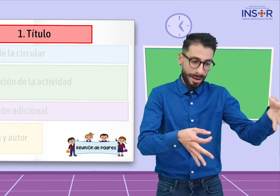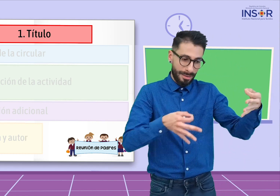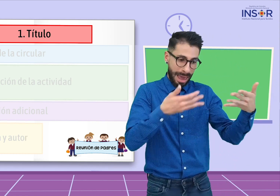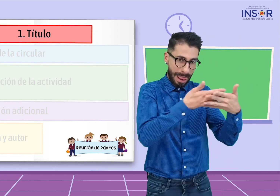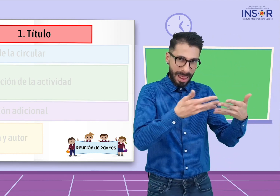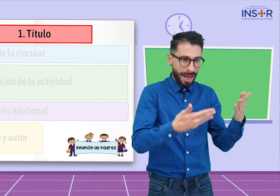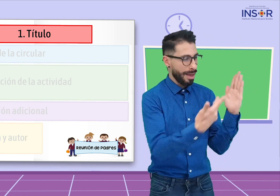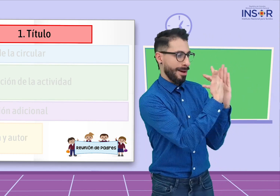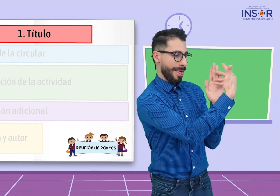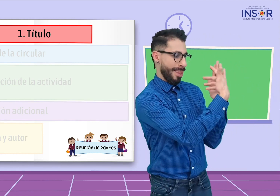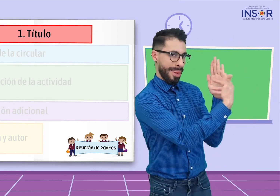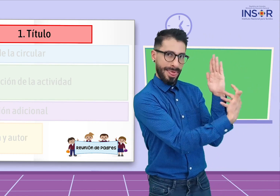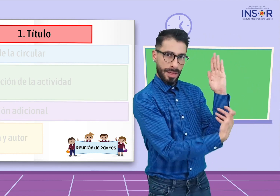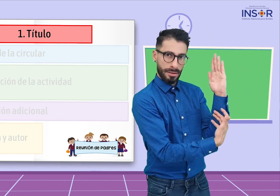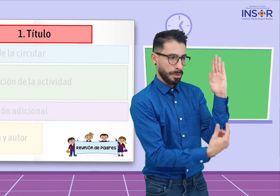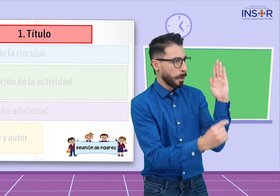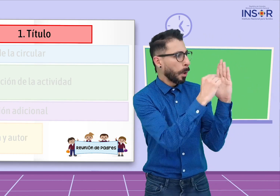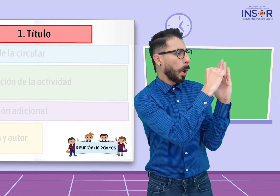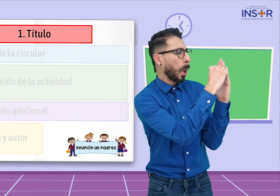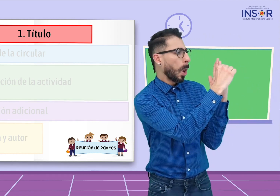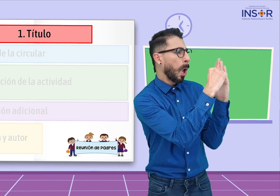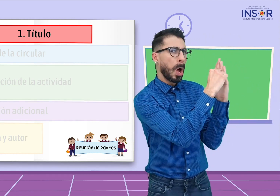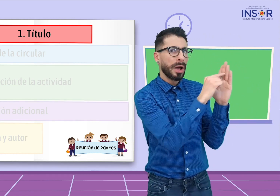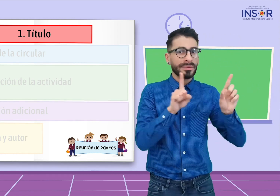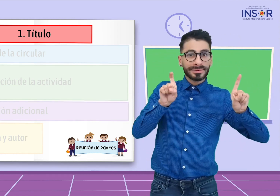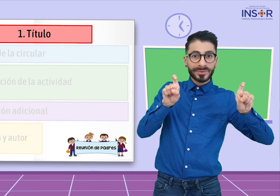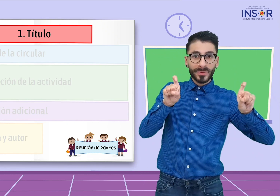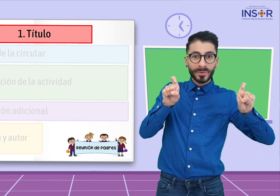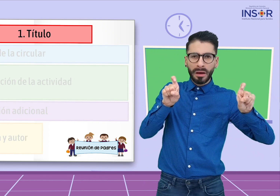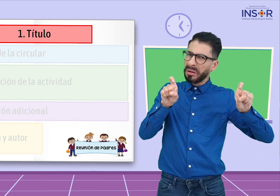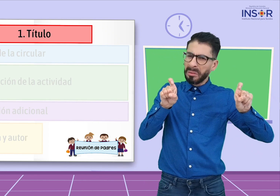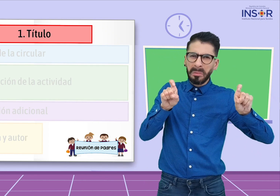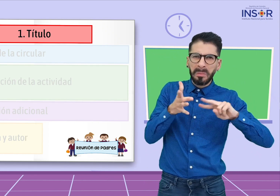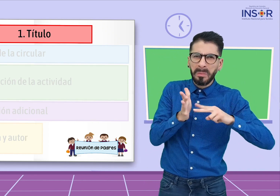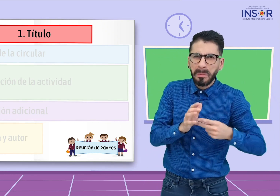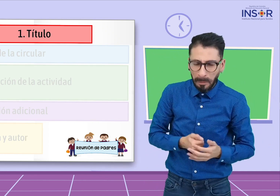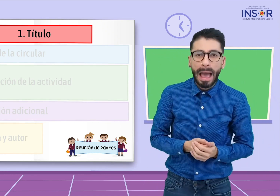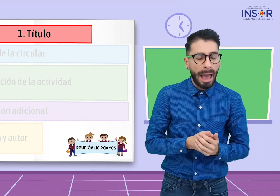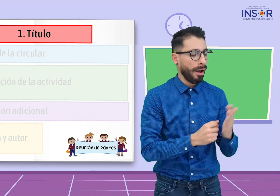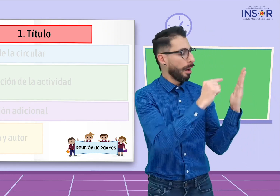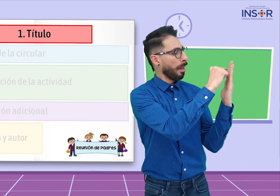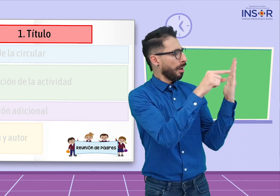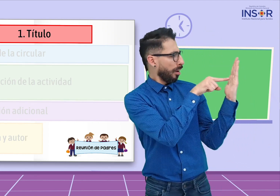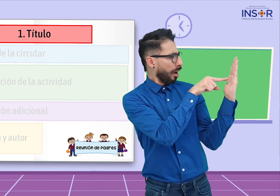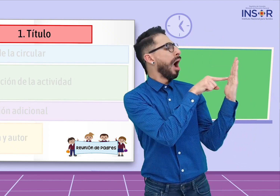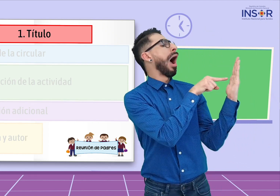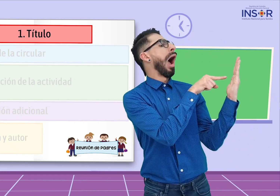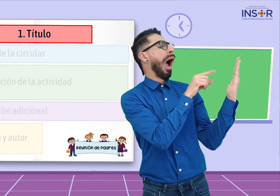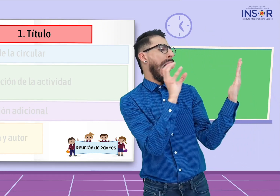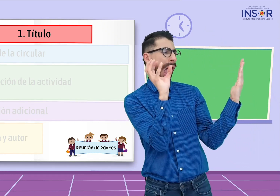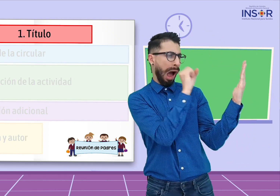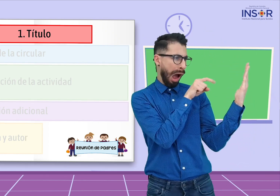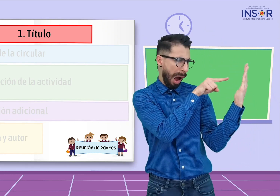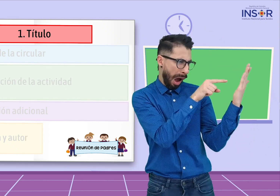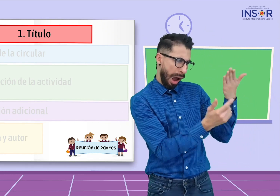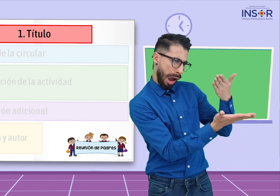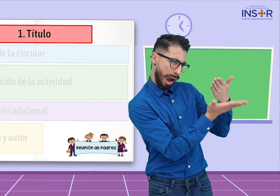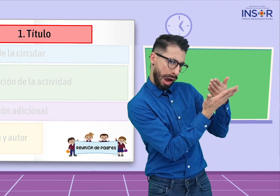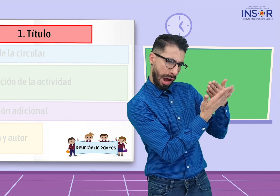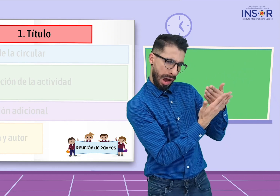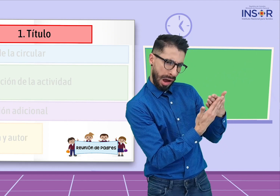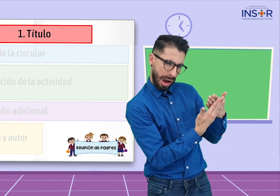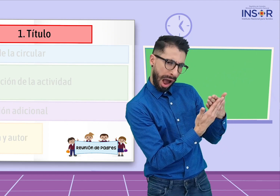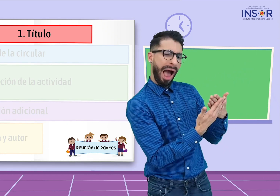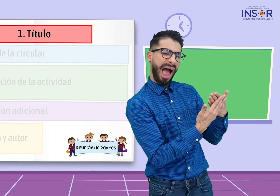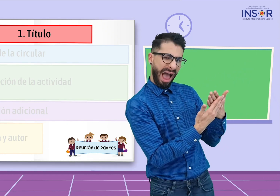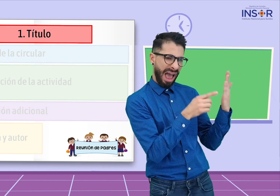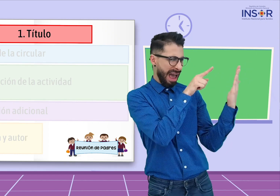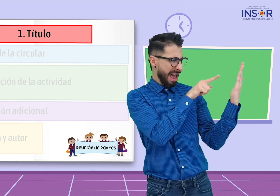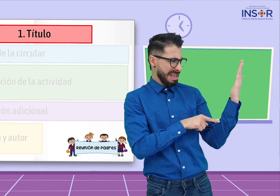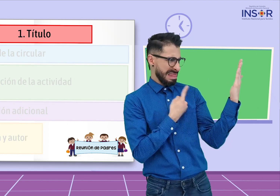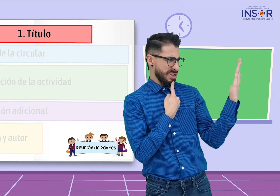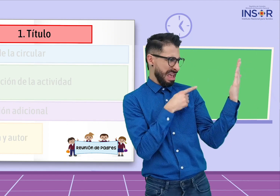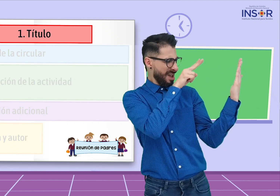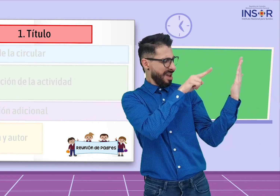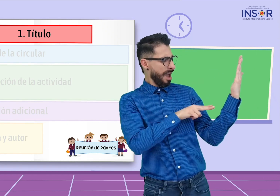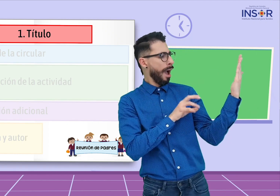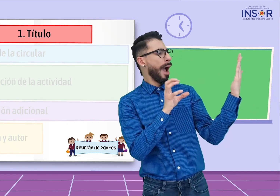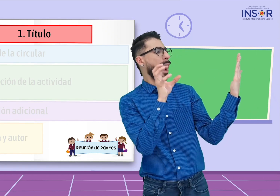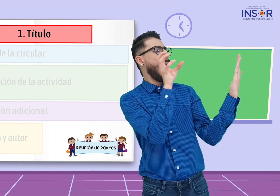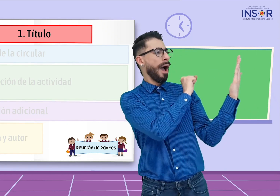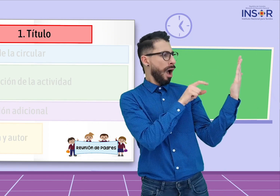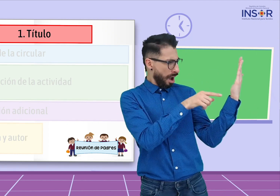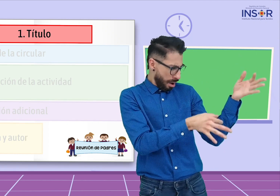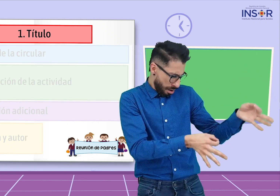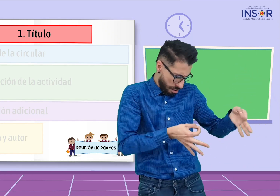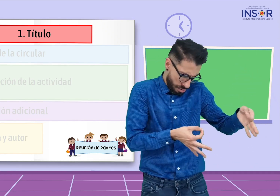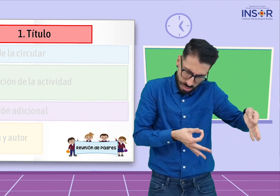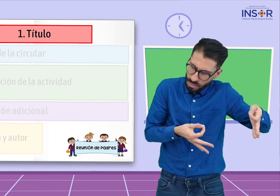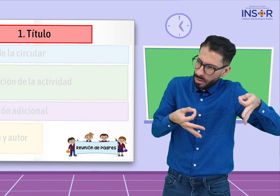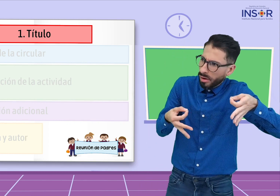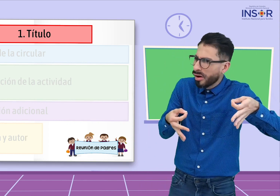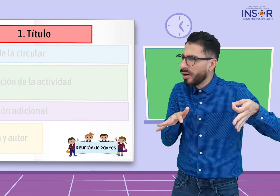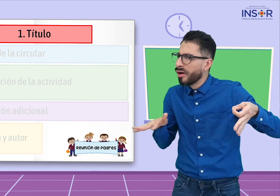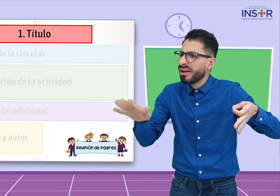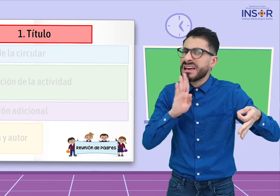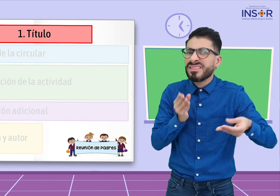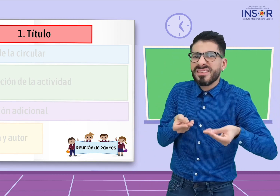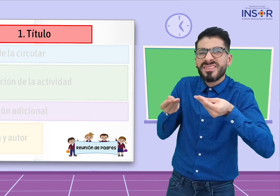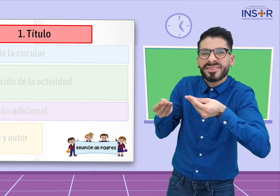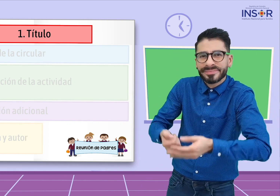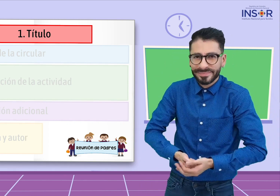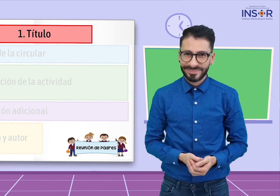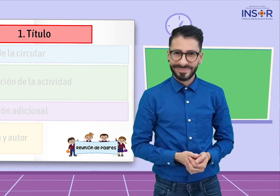El título nos dice el tema general, de qué va a tratar el texto y a quién va dirigido.